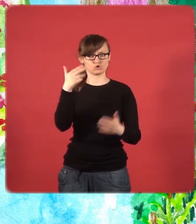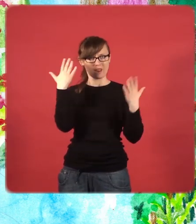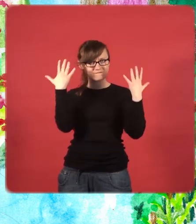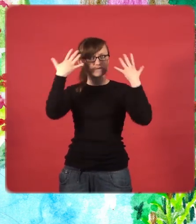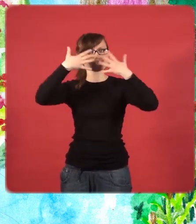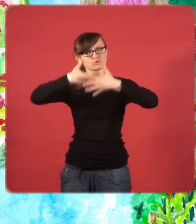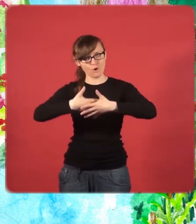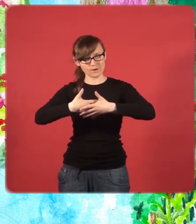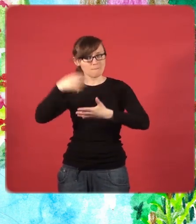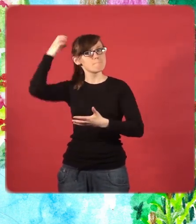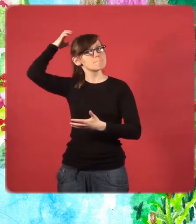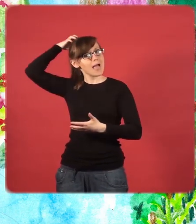W niedzielę Maryla upięła przy sukni pamiątkową broszkę z ametystami, którą odziedziczyła po matce. Broszka była bardzo piękna.